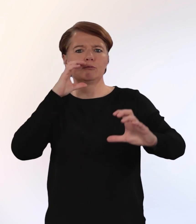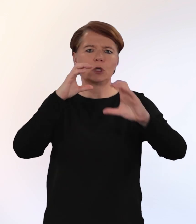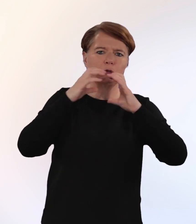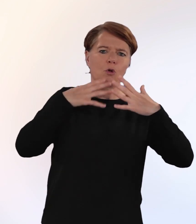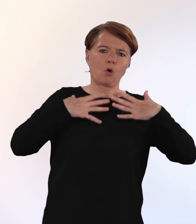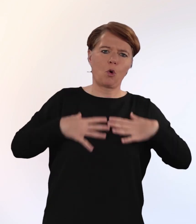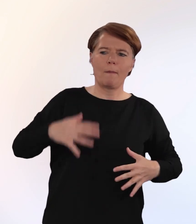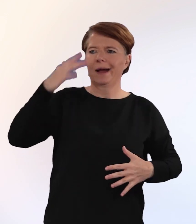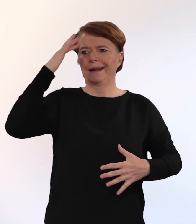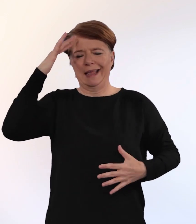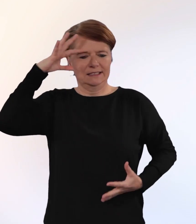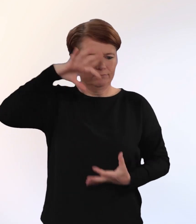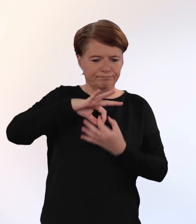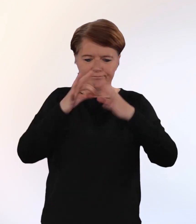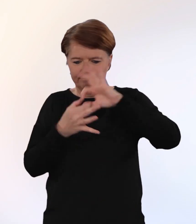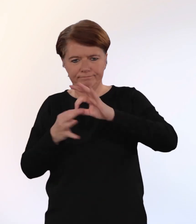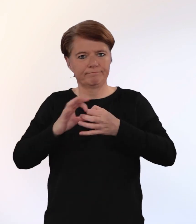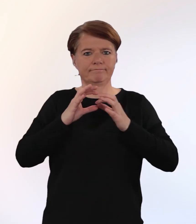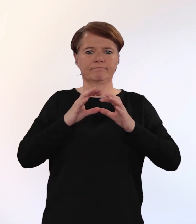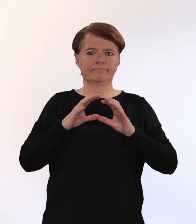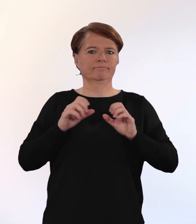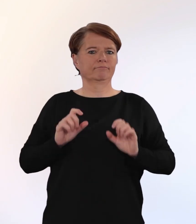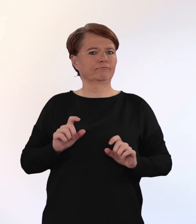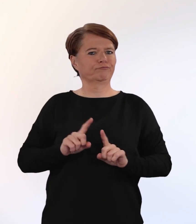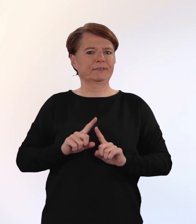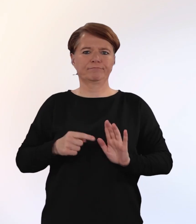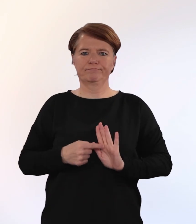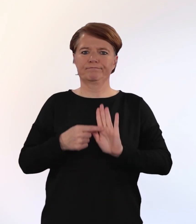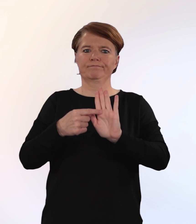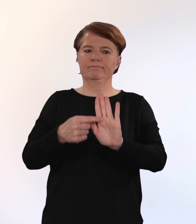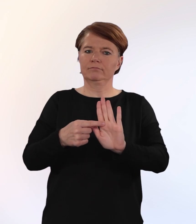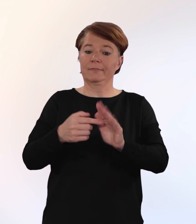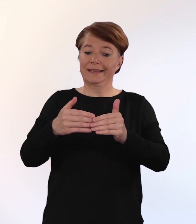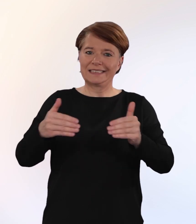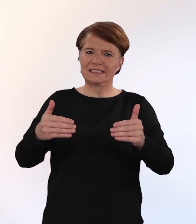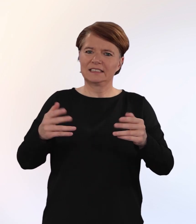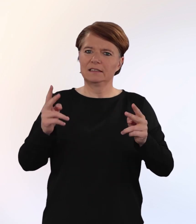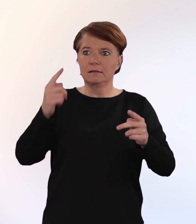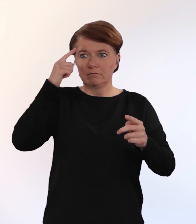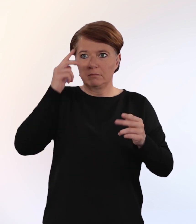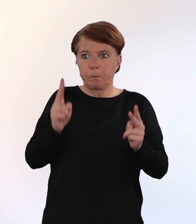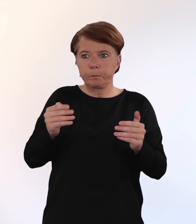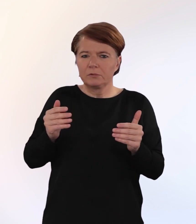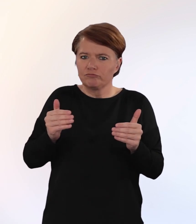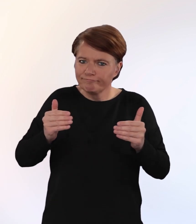zwischen Körper und Geist verbessern kann und so die Grenzen gewissermaßen erweitern kann.